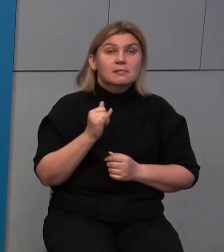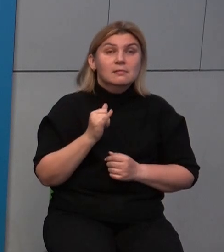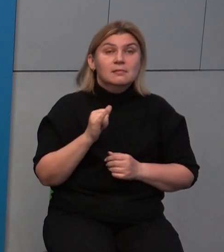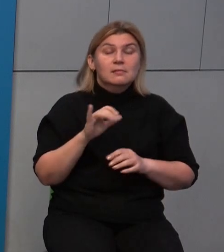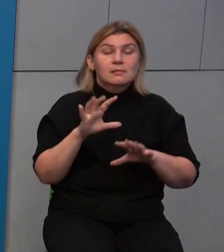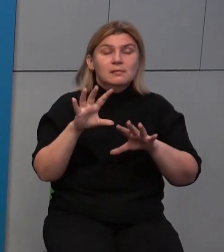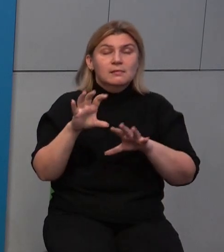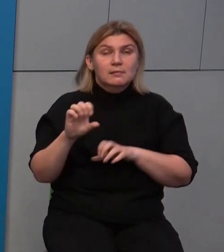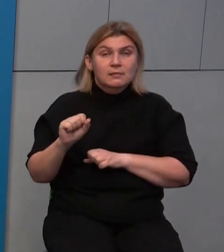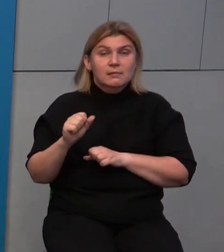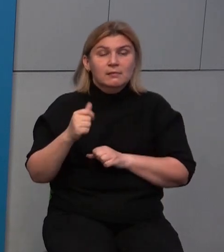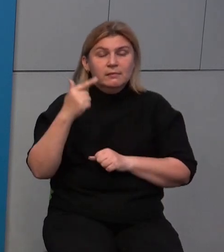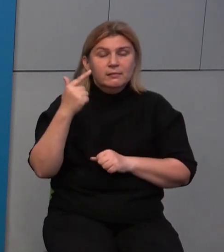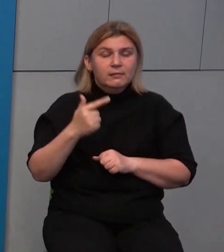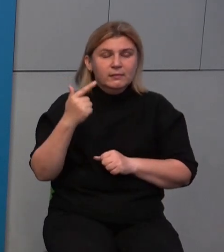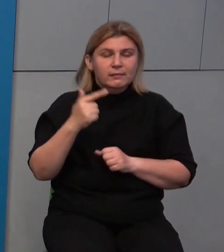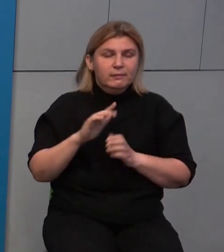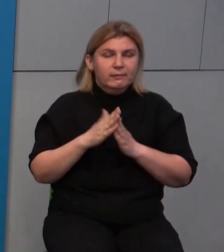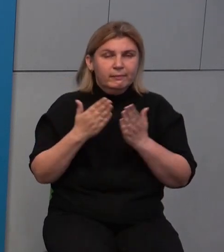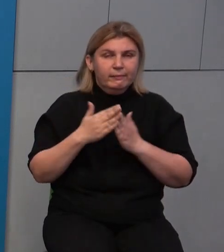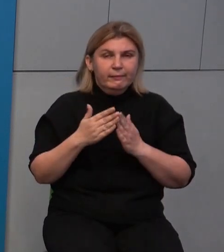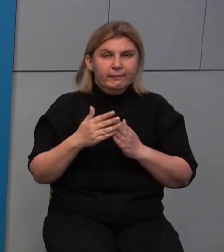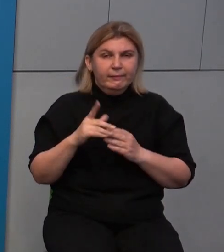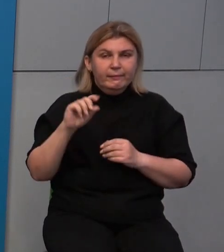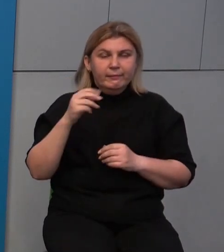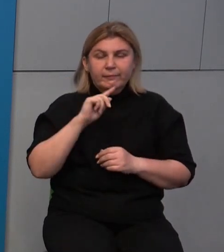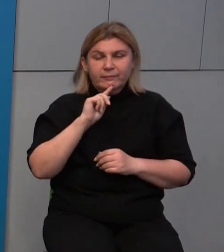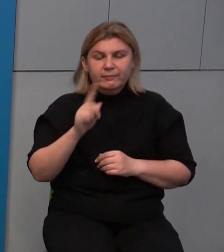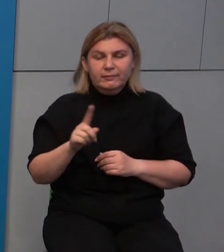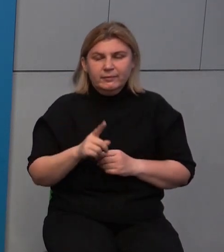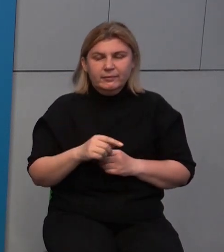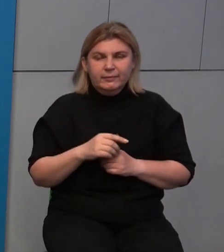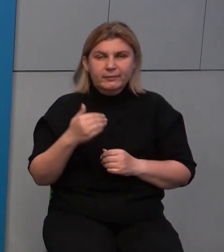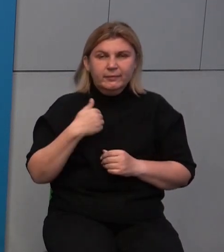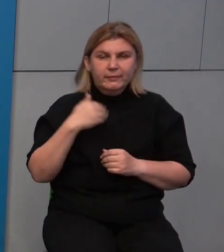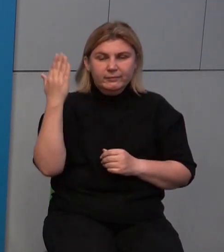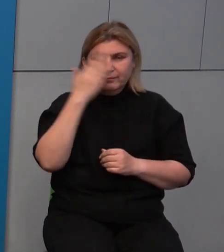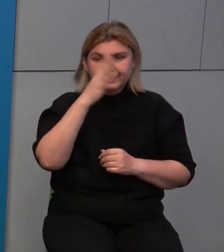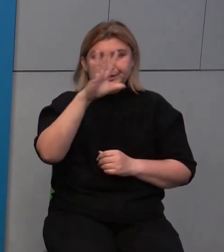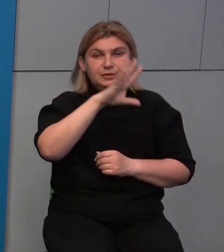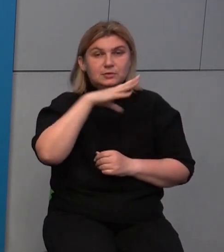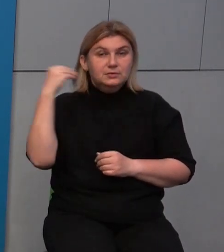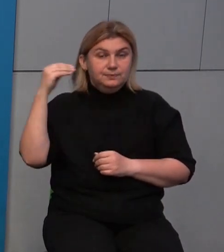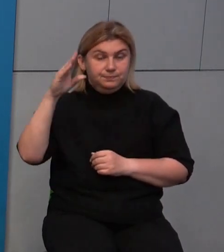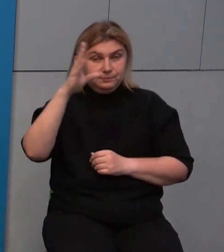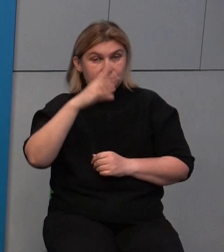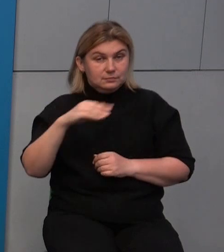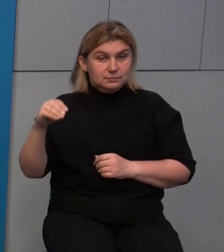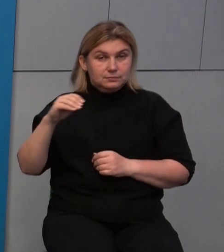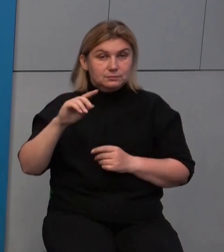Drugą powieścią, która miała się ukazać w "Lem poleca" właśnie był "Czarnoksiężnik z Archipelagu", przetłumaczył Barańczak.